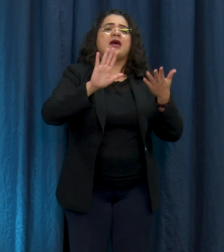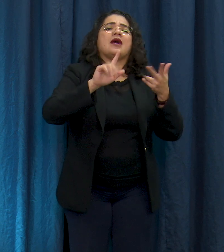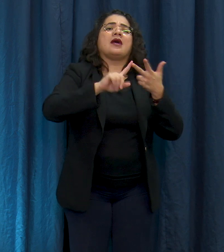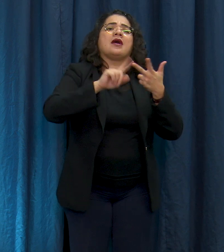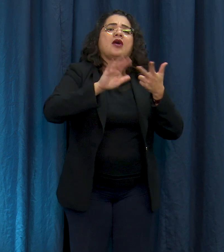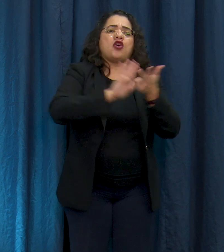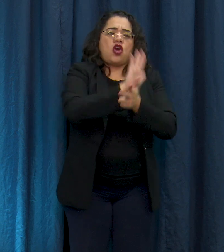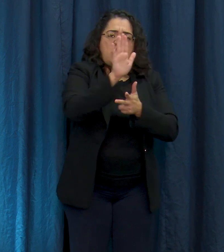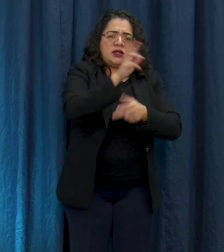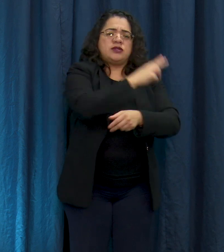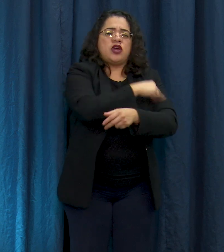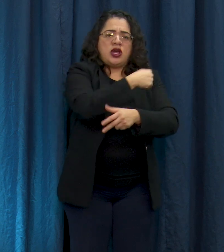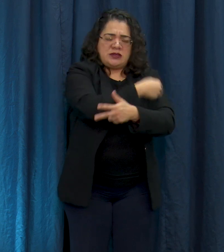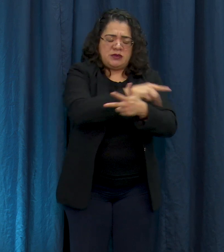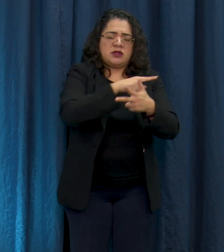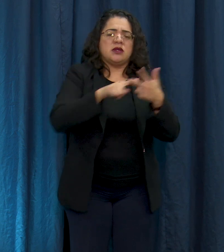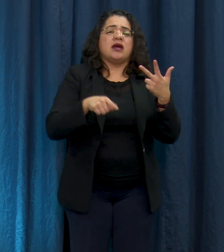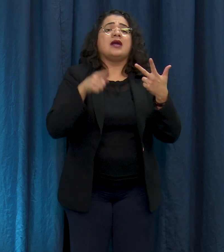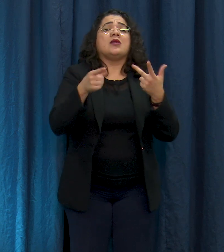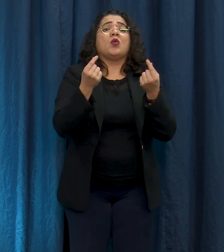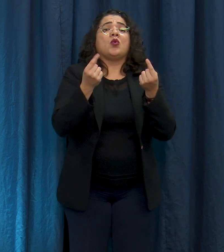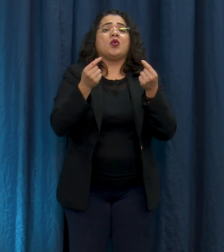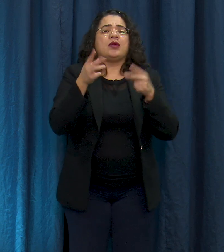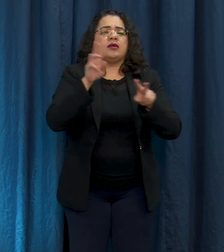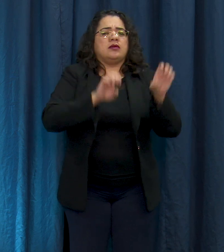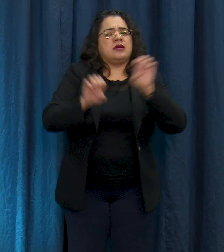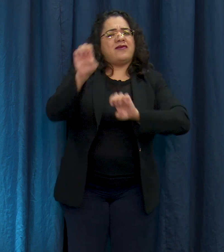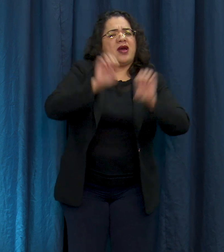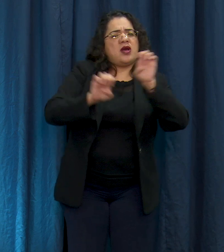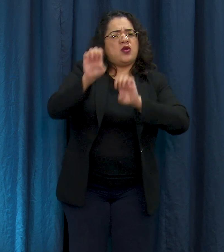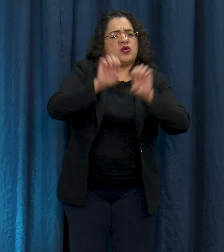tan proportion and ovale Sione's Medicus para personas que presentin sin Toma